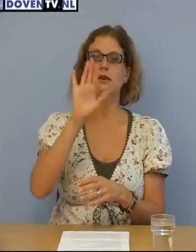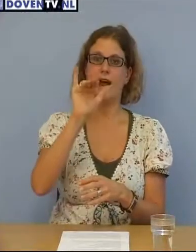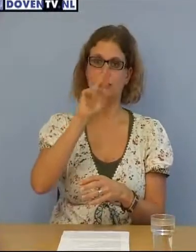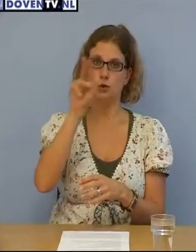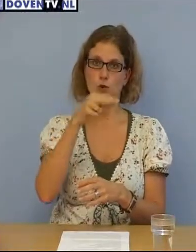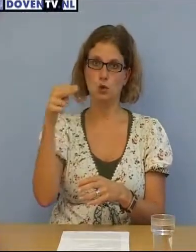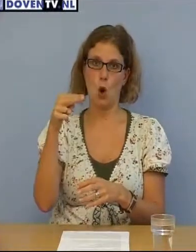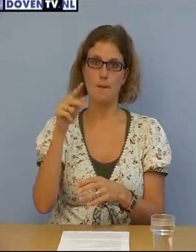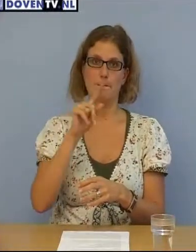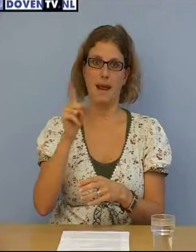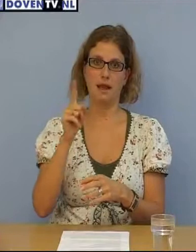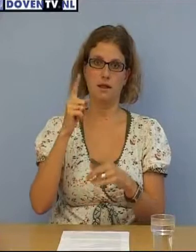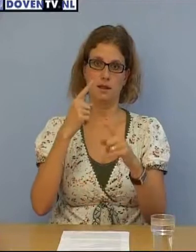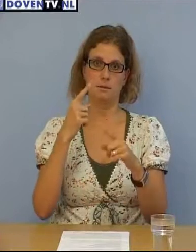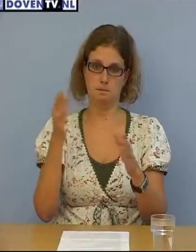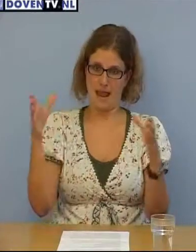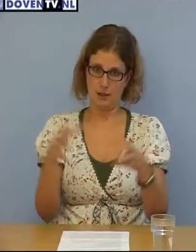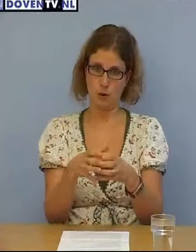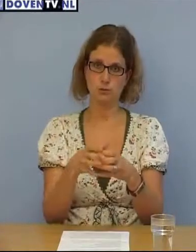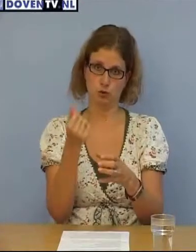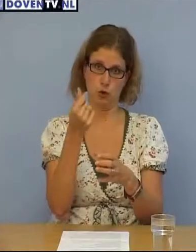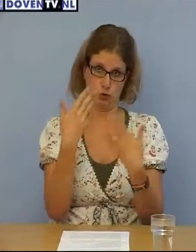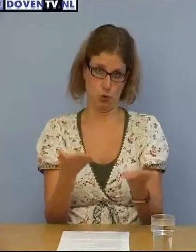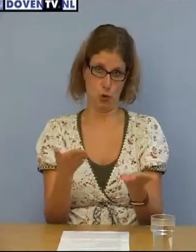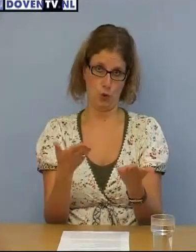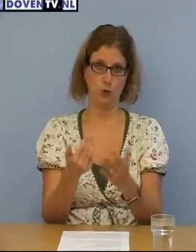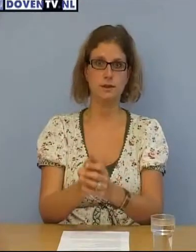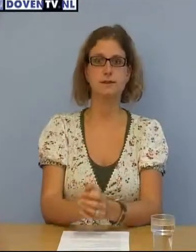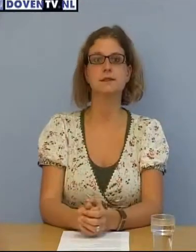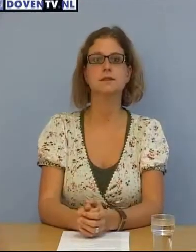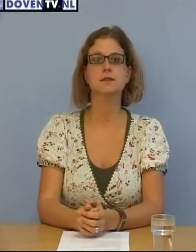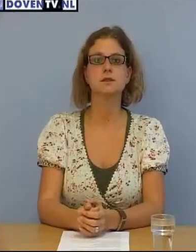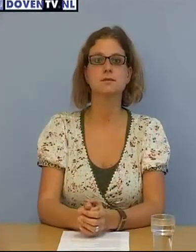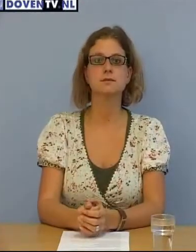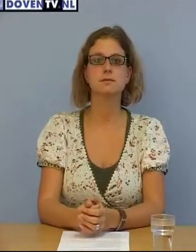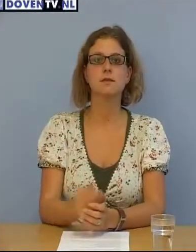De kosten bedragen 15 euro per bijeenkomst.